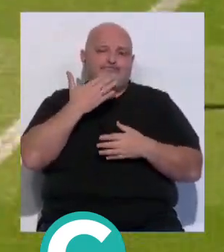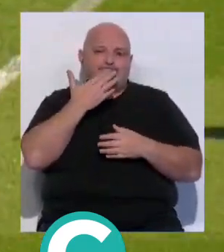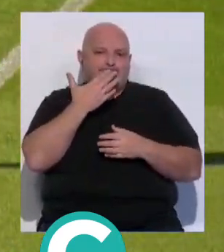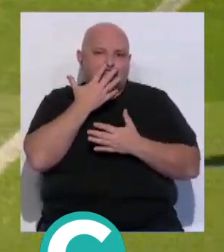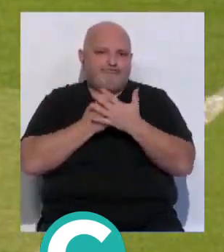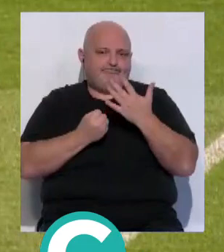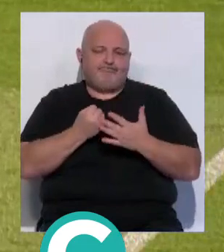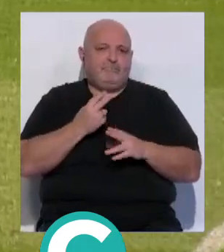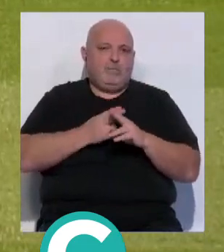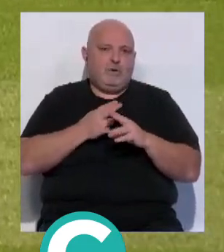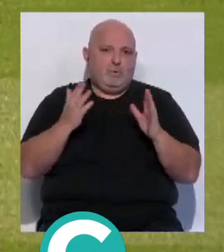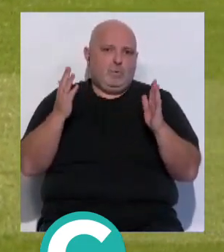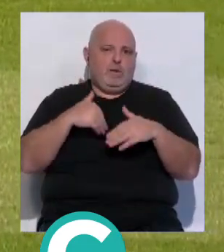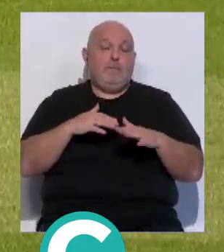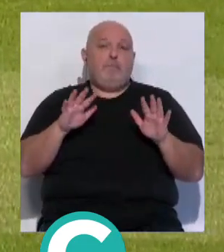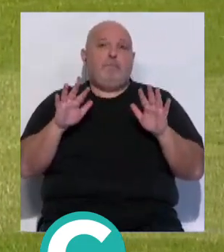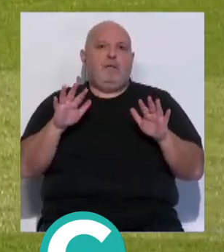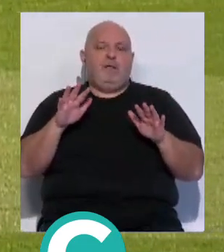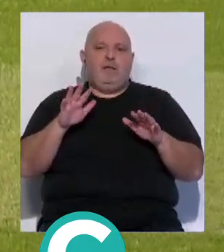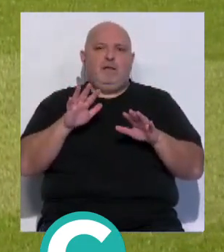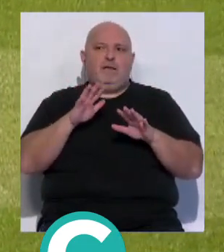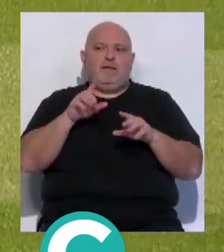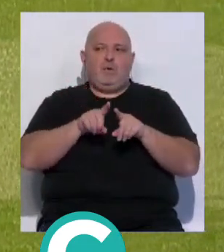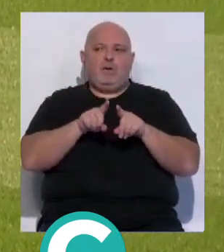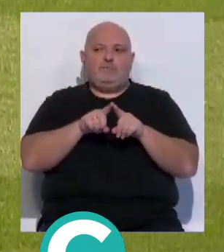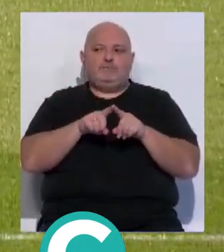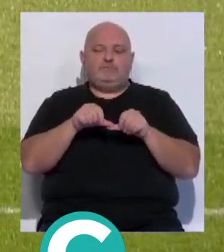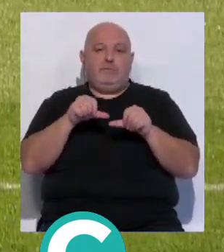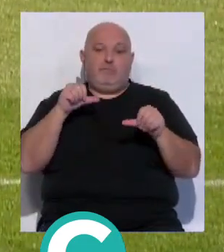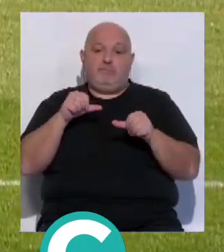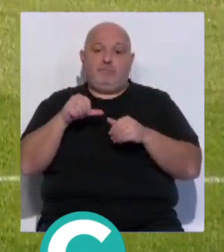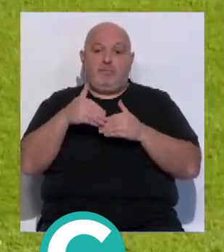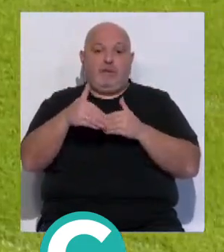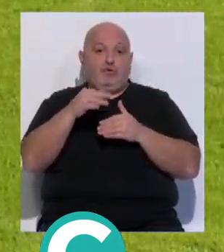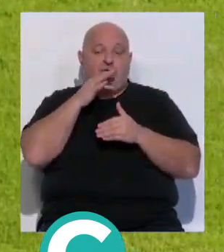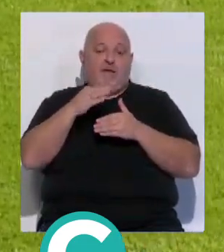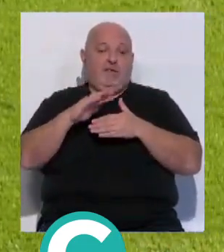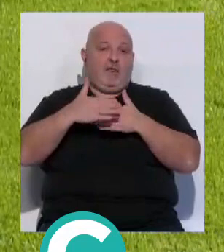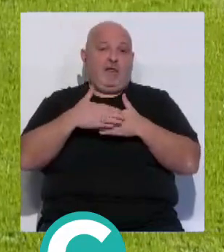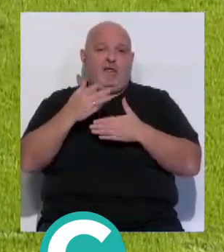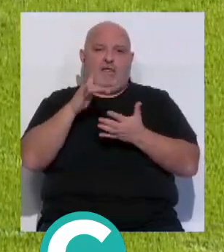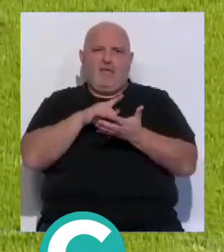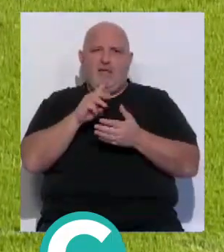a los nombres pero sí sabemos fehacientemente que antes de que cierre el mercado invernal el día 1